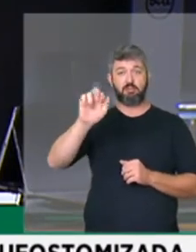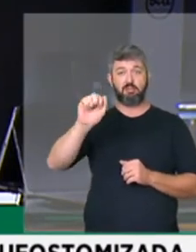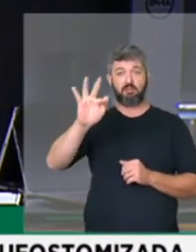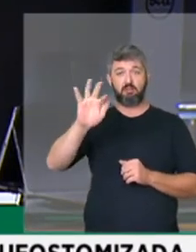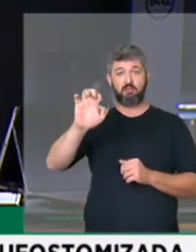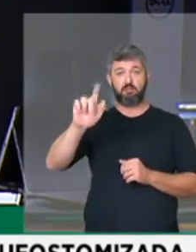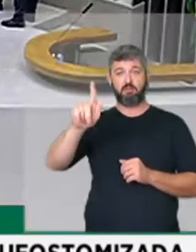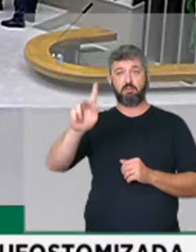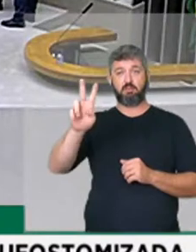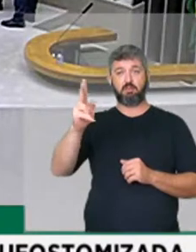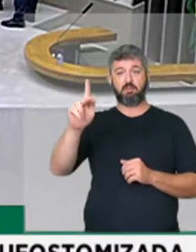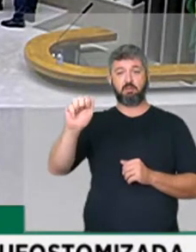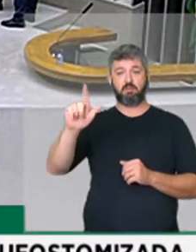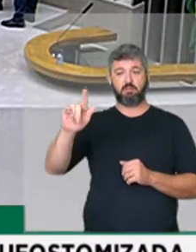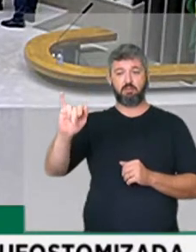TRAZ, É UM PROJETO QUE MARCA E DÁ RELEVÂNCIA A ESSA TEMÁ